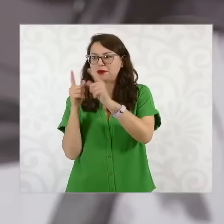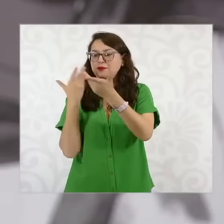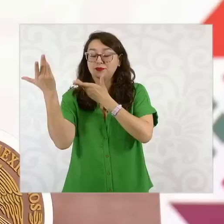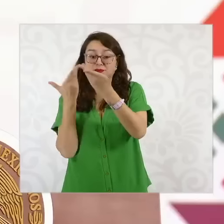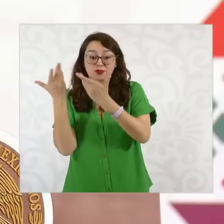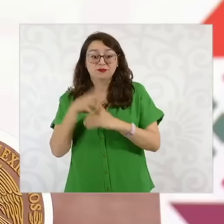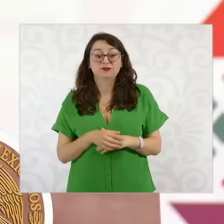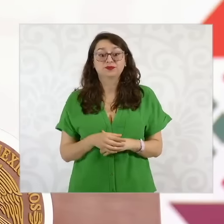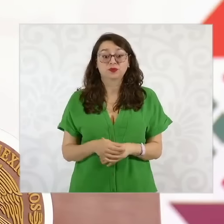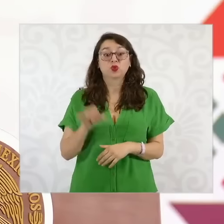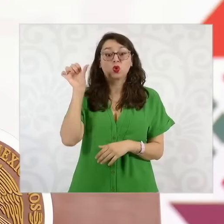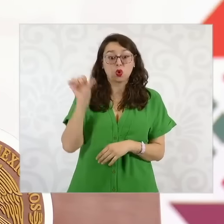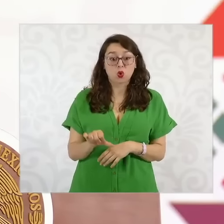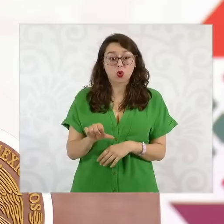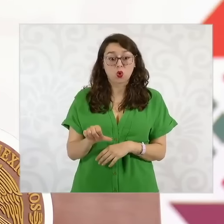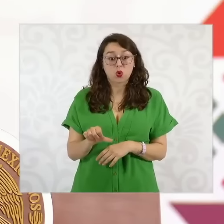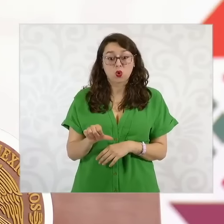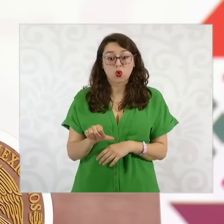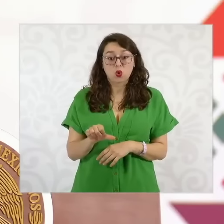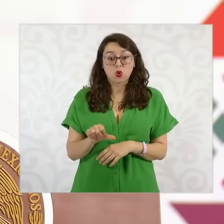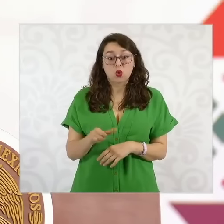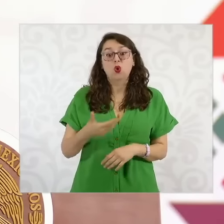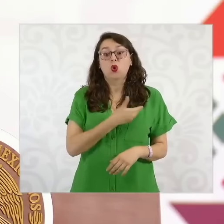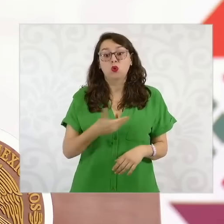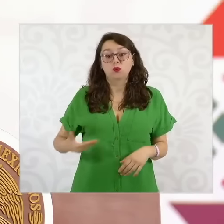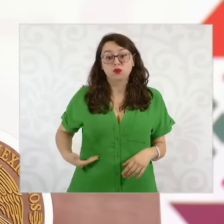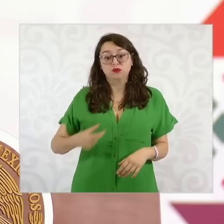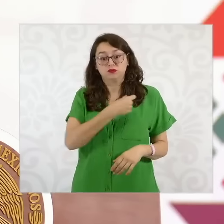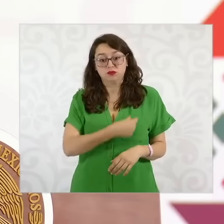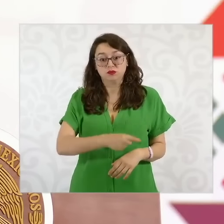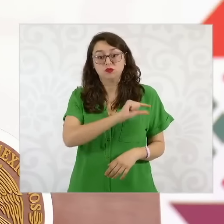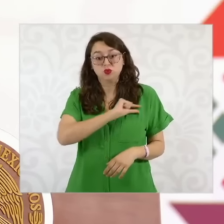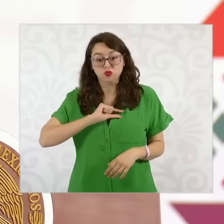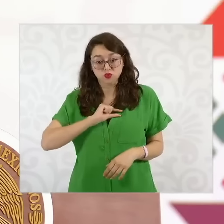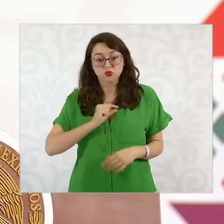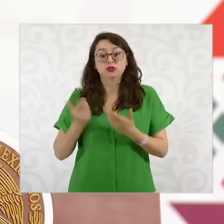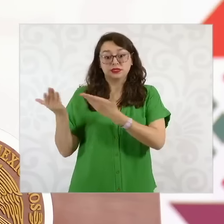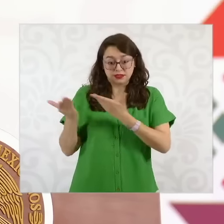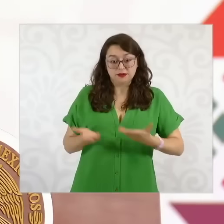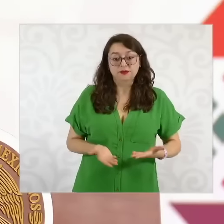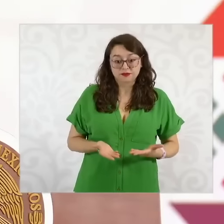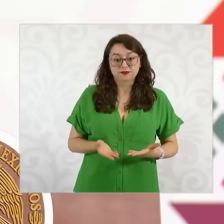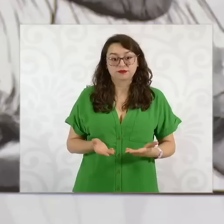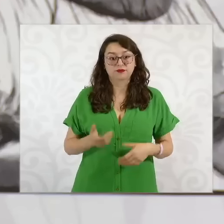el presidente de la comunidad Suiza. Presidente de Suiza. Eh, lo vamos a recibir a las 10 de la